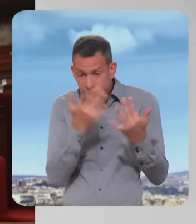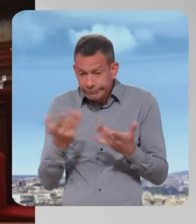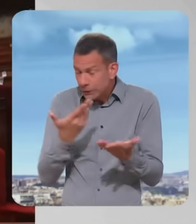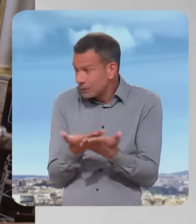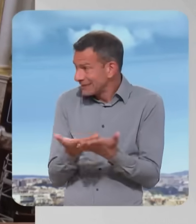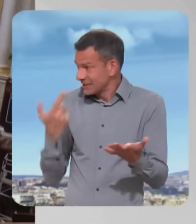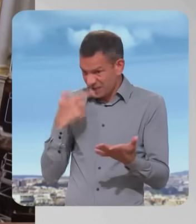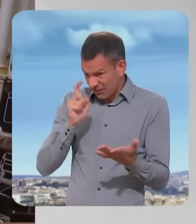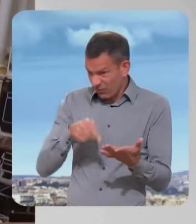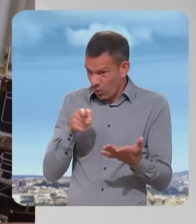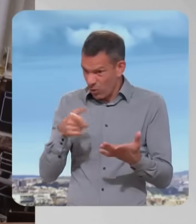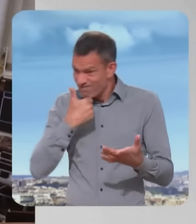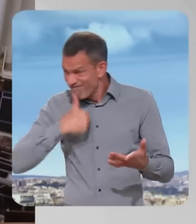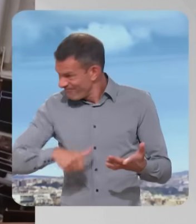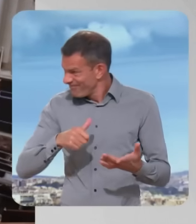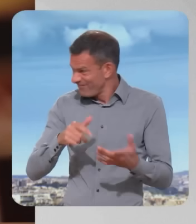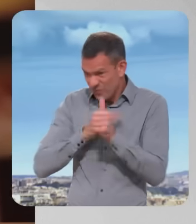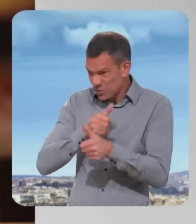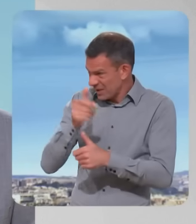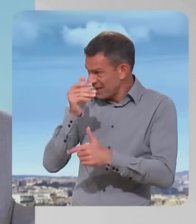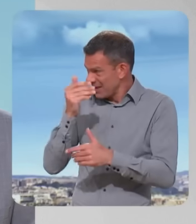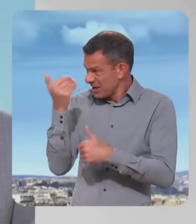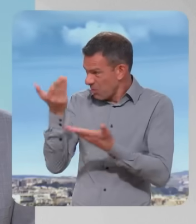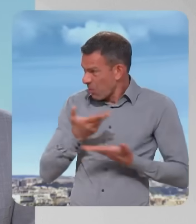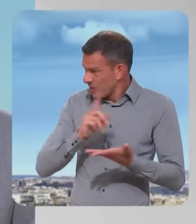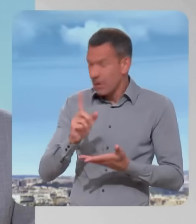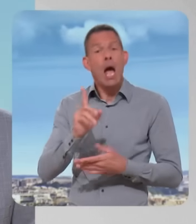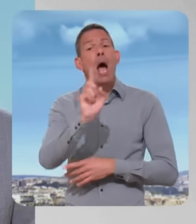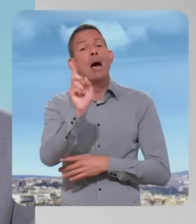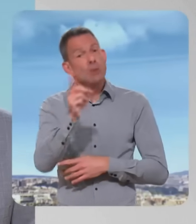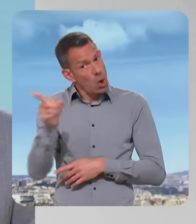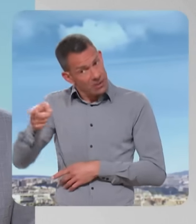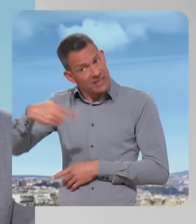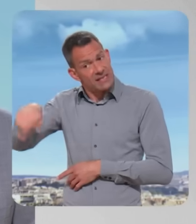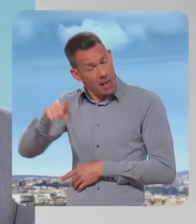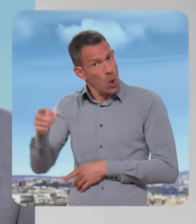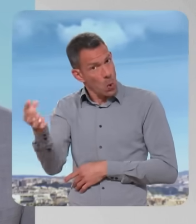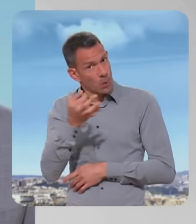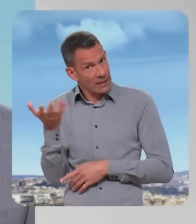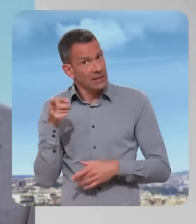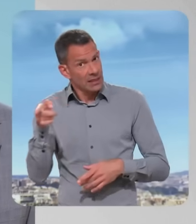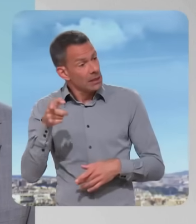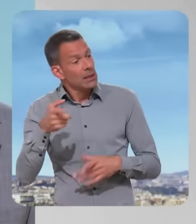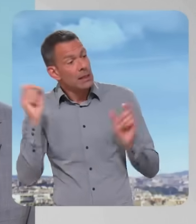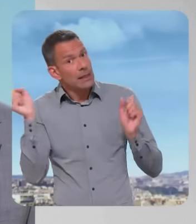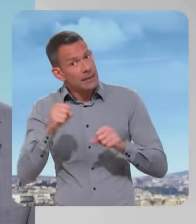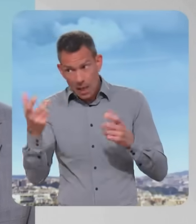Je pense que nous pouvons avoir une majorité sur ce vote. Nous proposons d'augmenter le Smic. Nous proposerons de rétablir l'impôt de solidarité